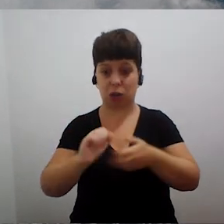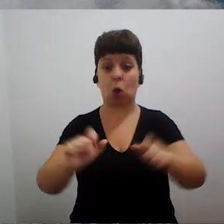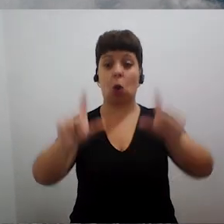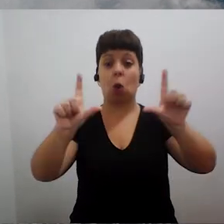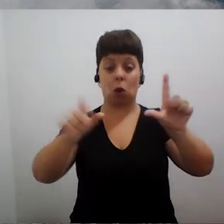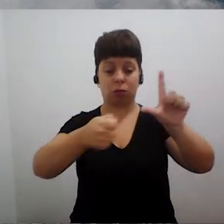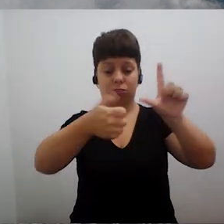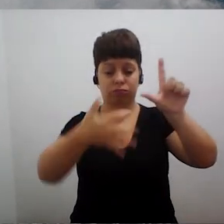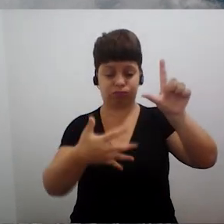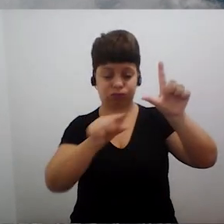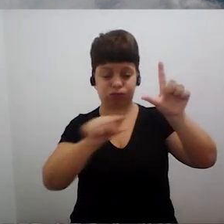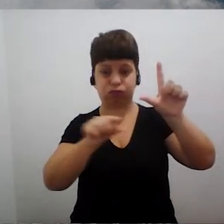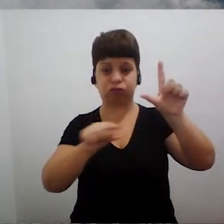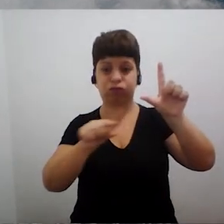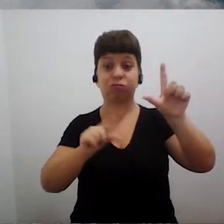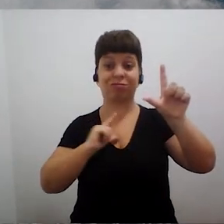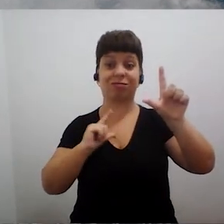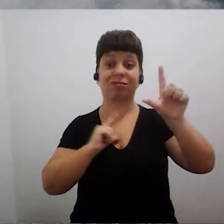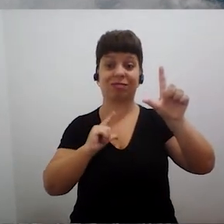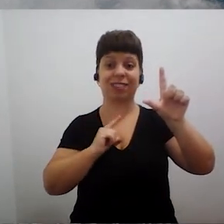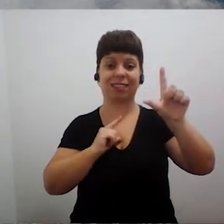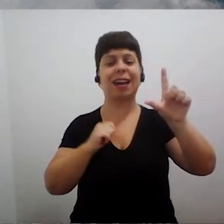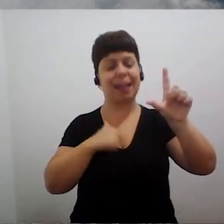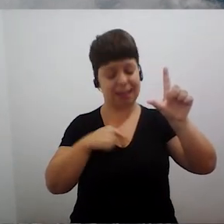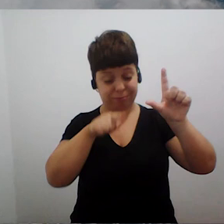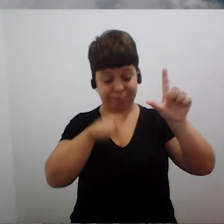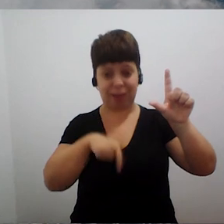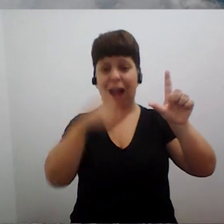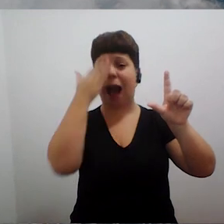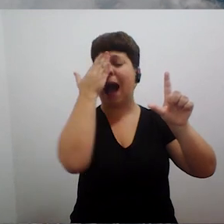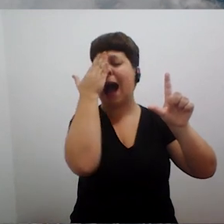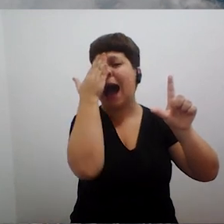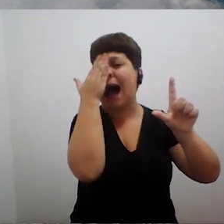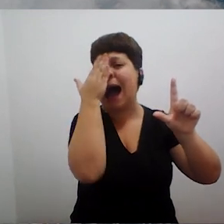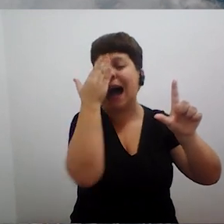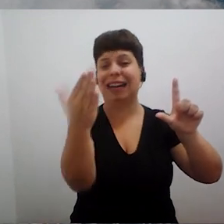aqui na descrição do vídeo, aos quais eu agradeço enormemente.